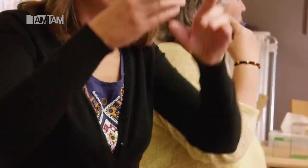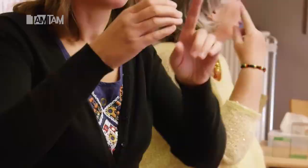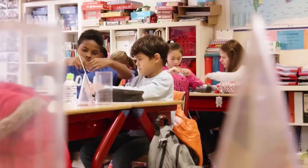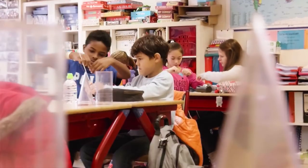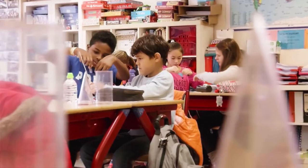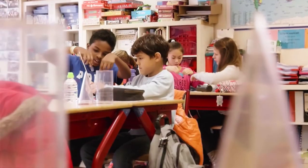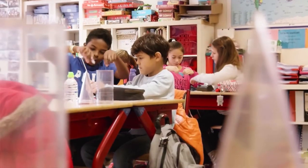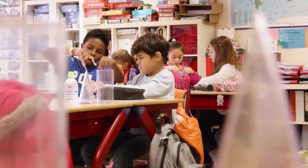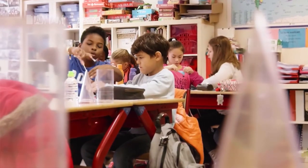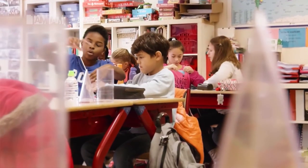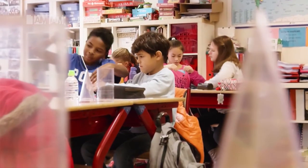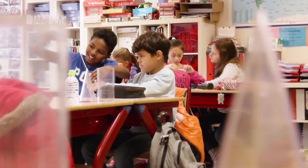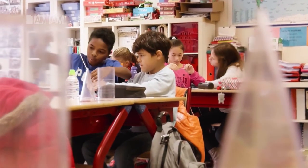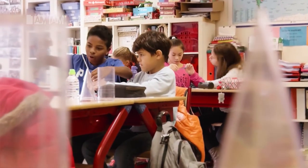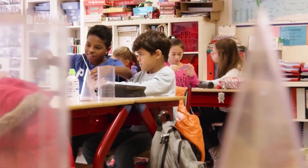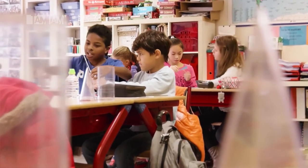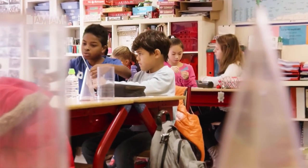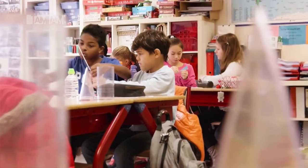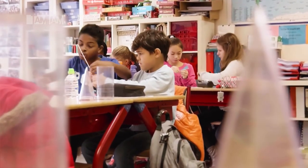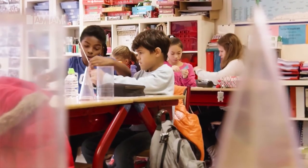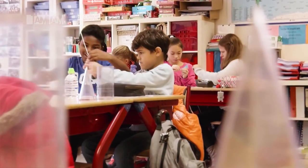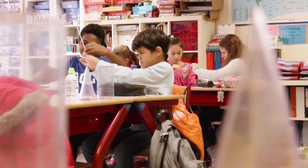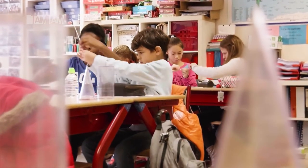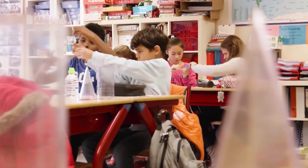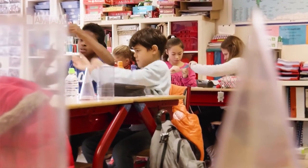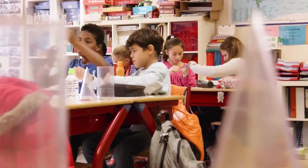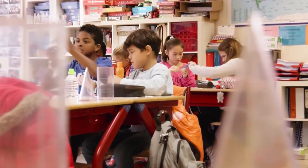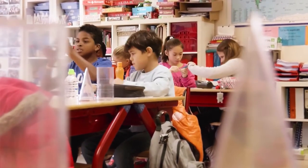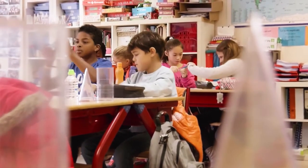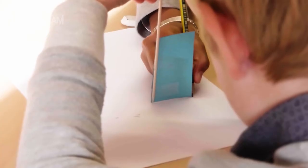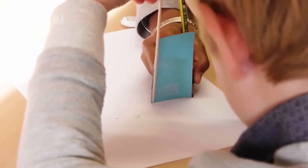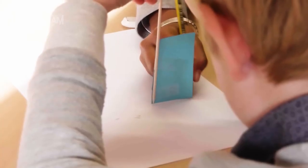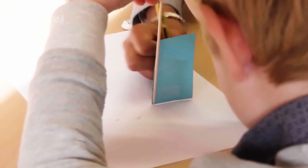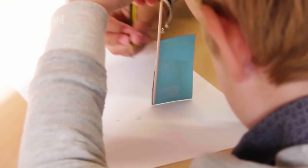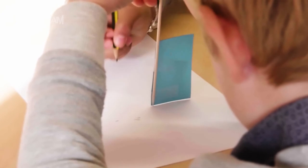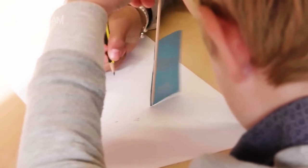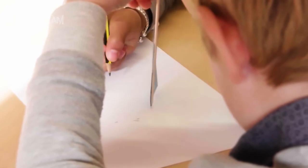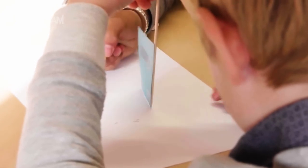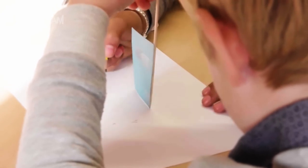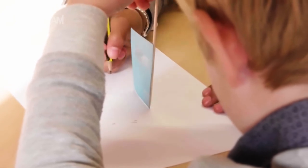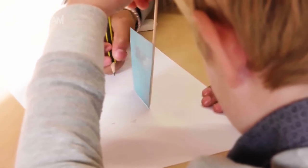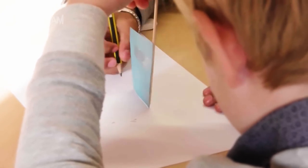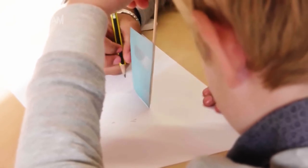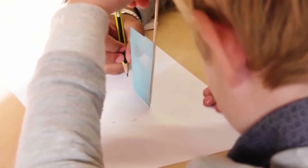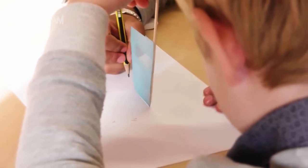petit à petit pris autrement dans l'école. Quelqu'un qui est porteur d'une différence a des besoins spécifiques, a le droit de recevoir